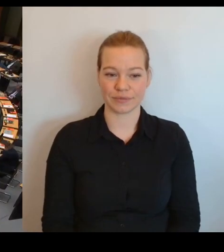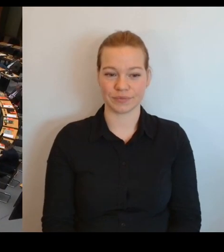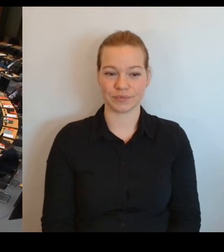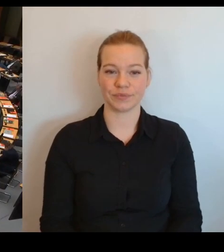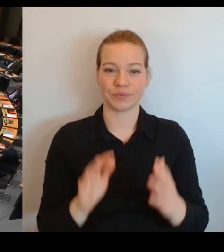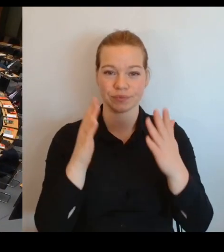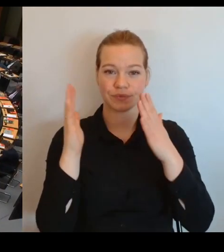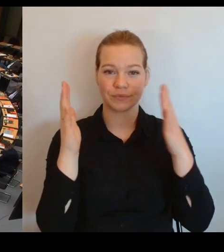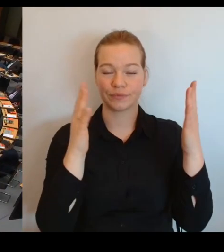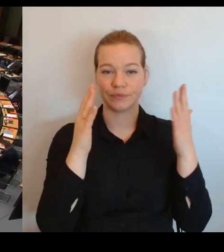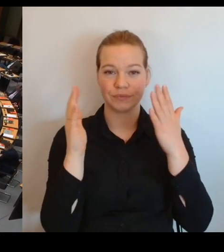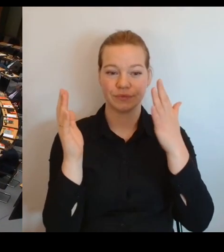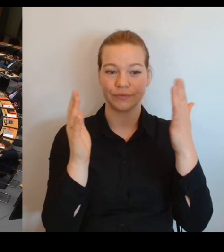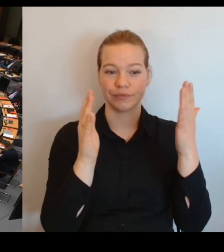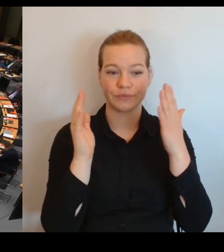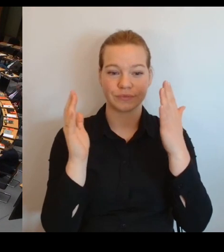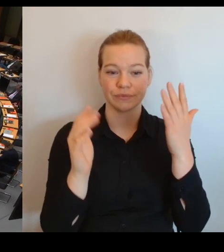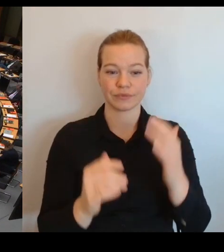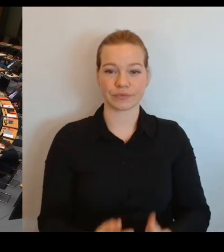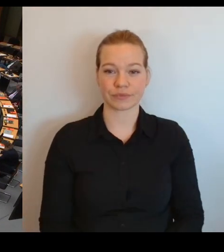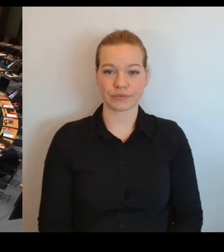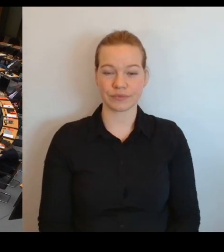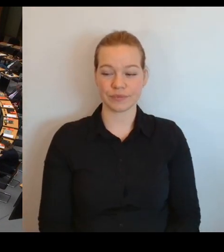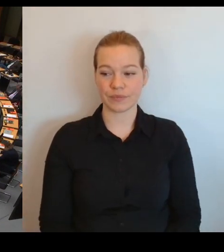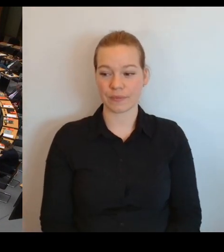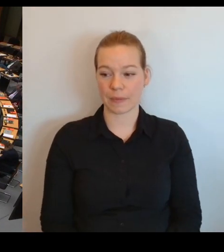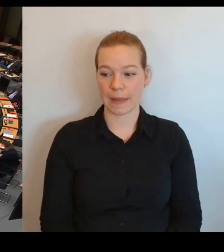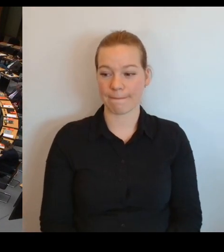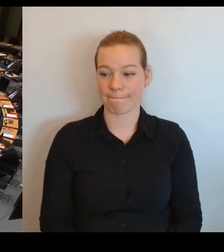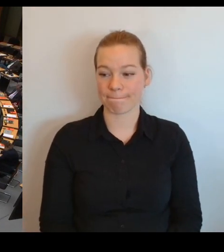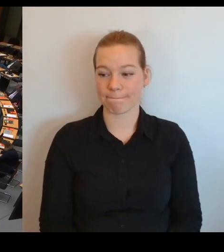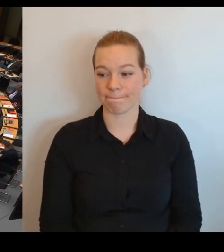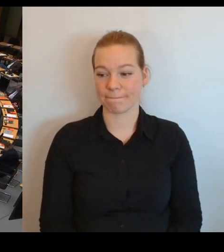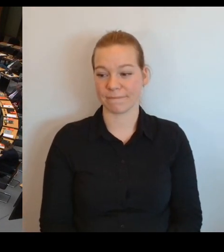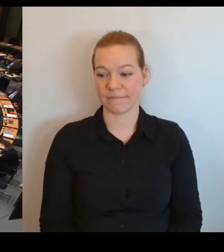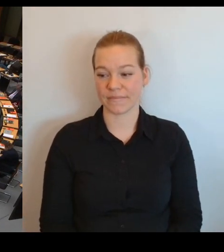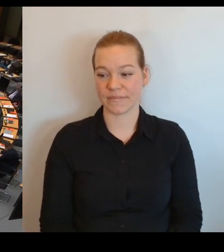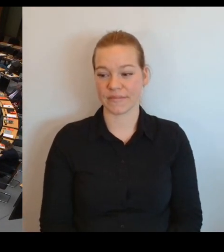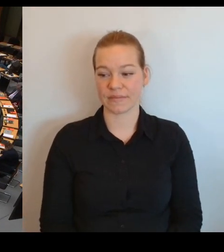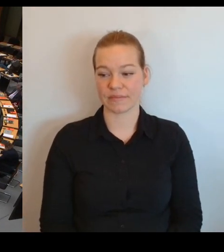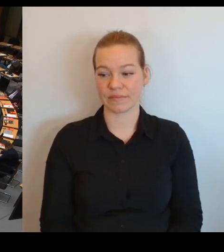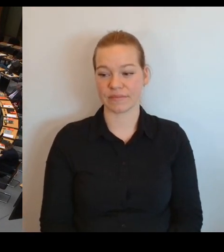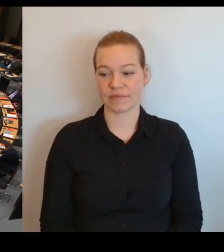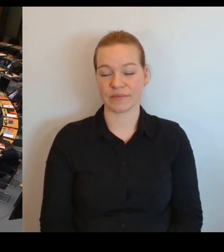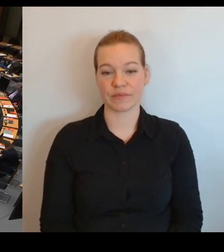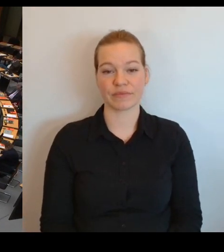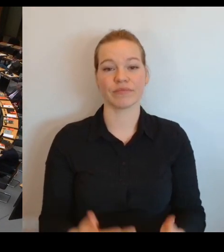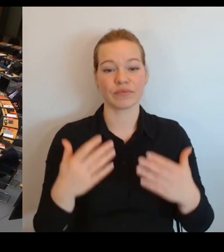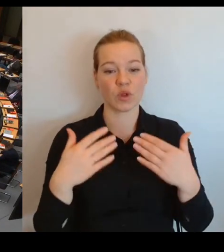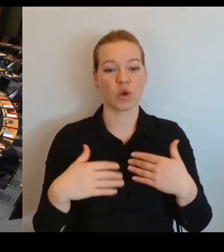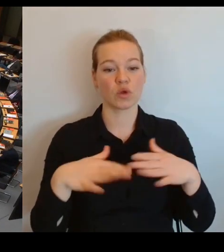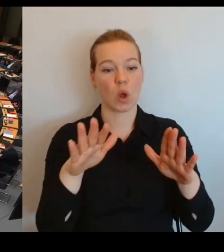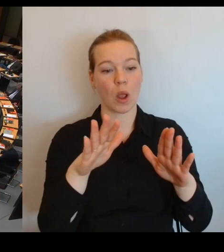Weitere Wortmeldungen liegen nicht vor. Vorgeschlagen wird die Überweisung des Antrags weder für den Ausschuss für Wirtschaft Energie, Betriebe und Mitberatend an